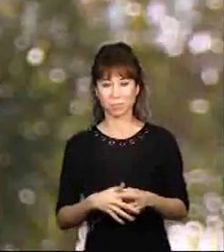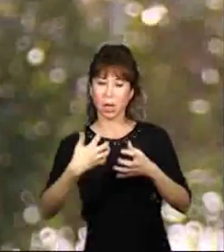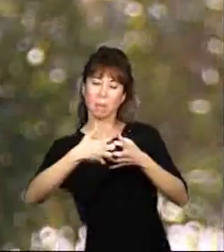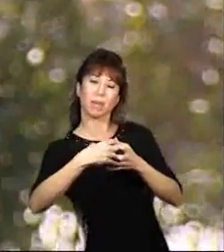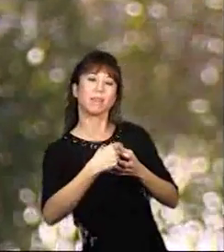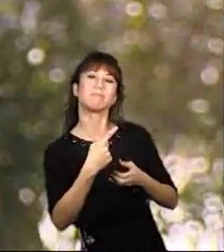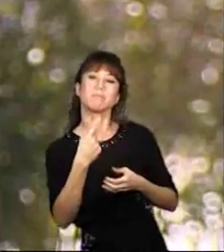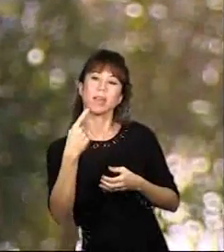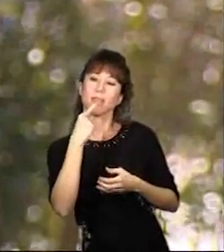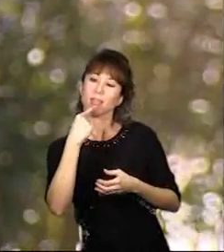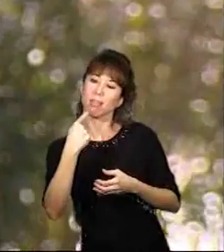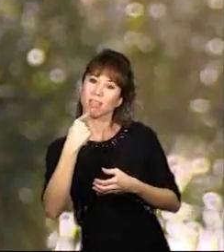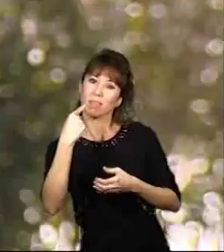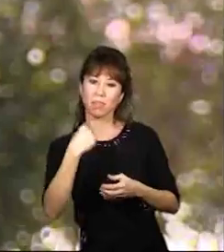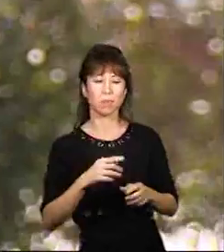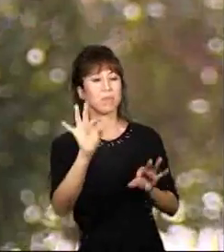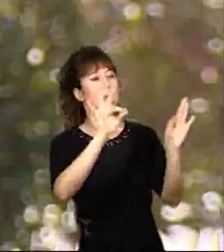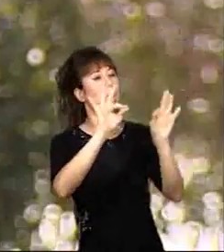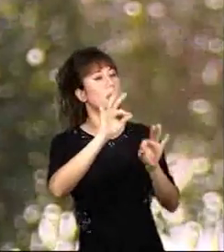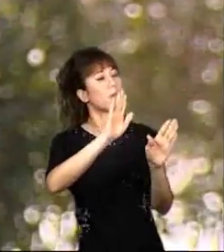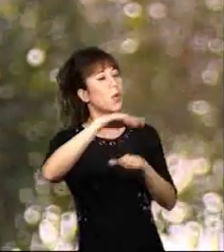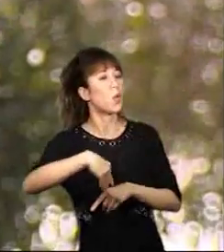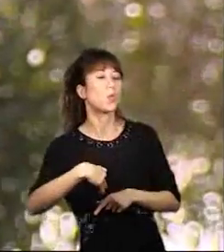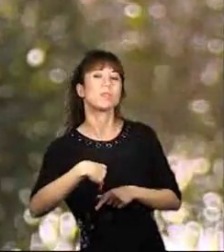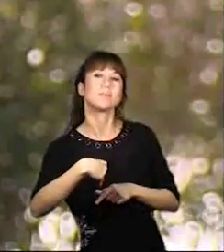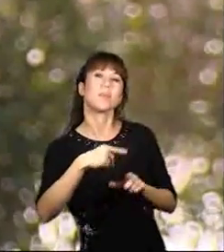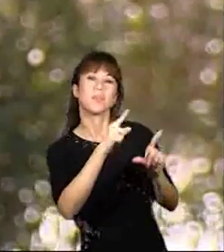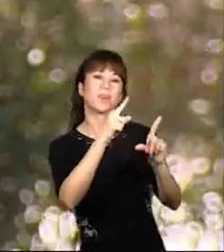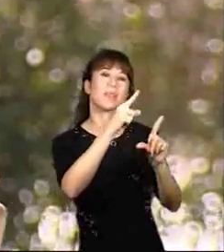(VOZ GPS) Elige entre los últimos trayectos. Madrid 100 Calle de Minerva.